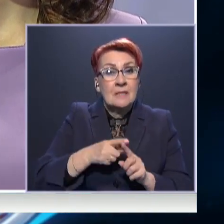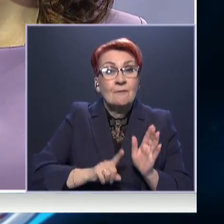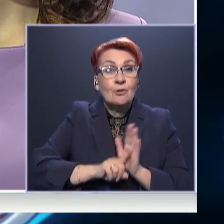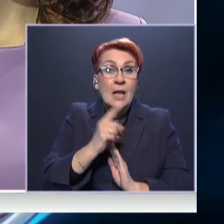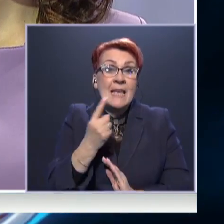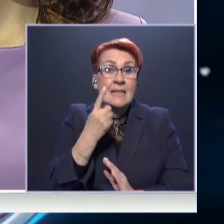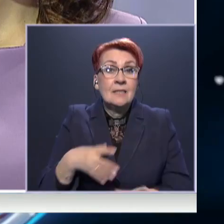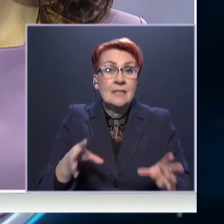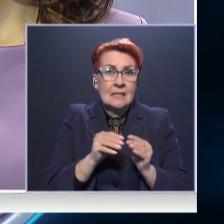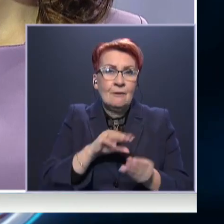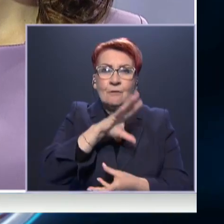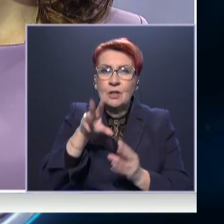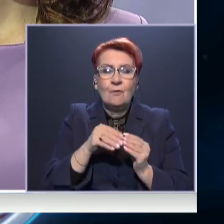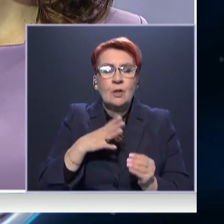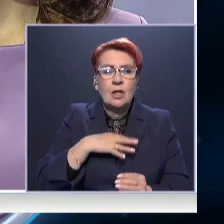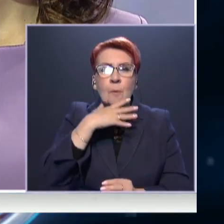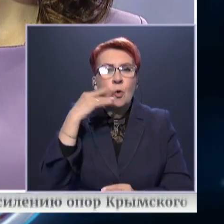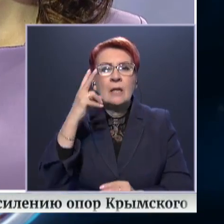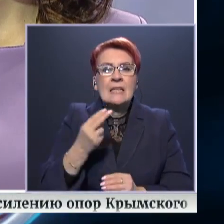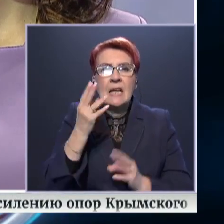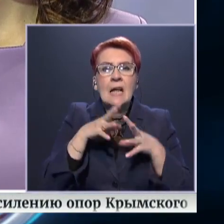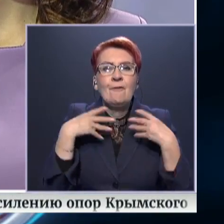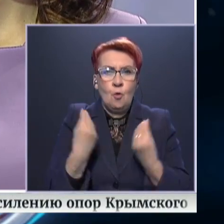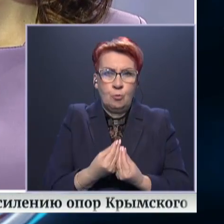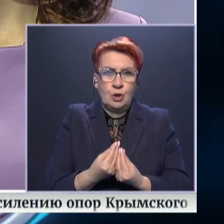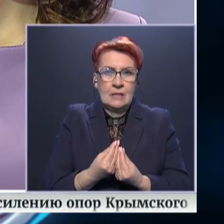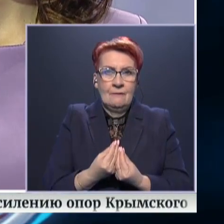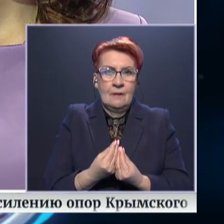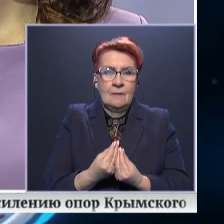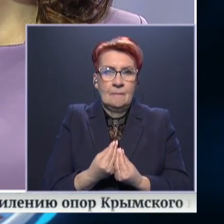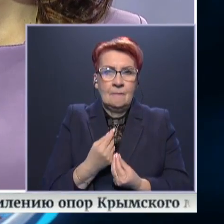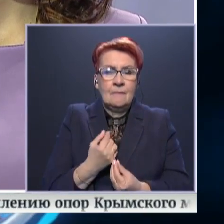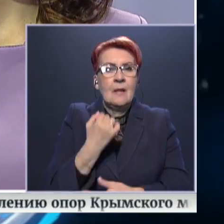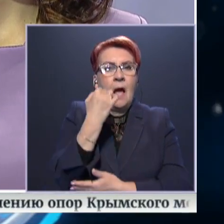нашего большого много общества опирающегося во многом